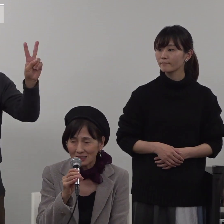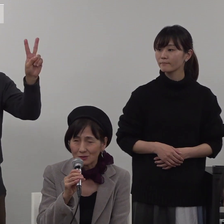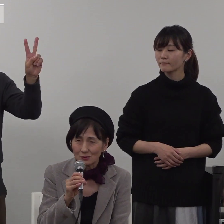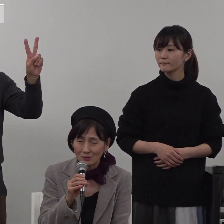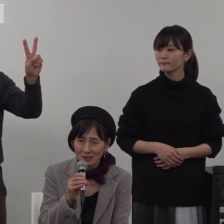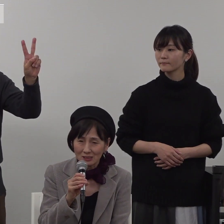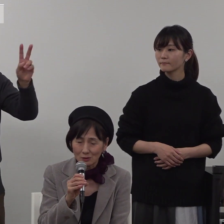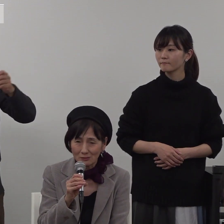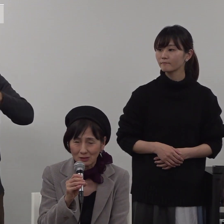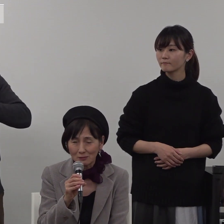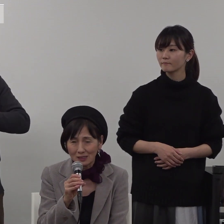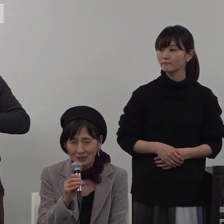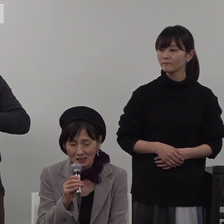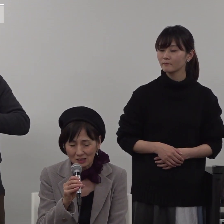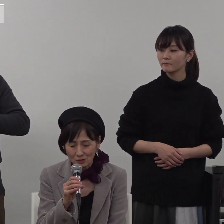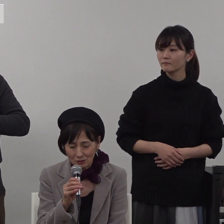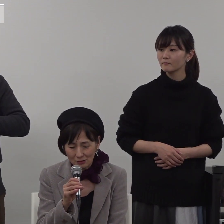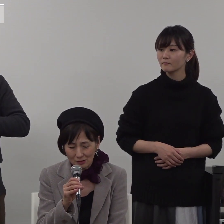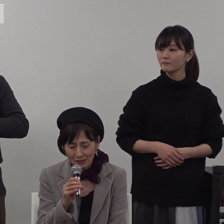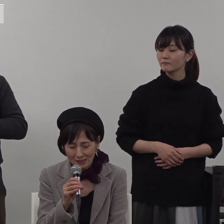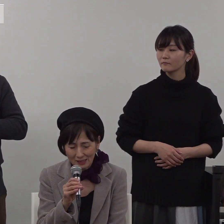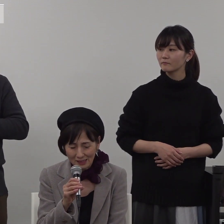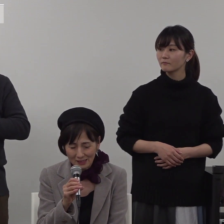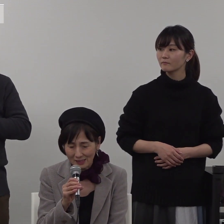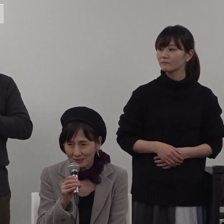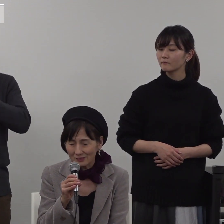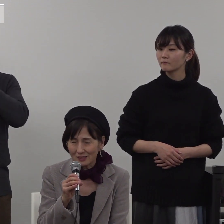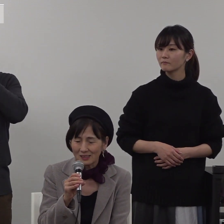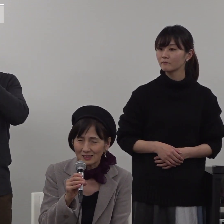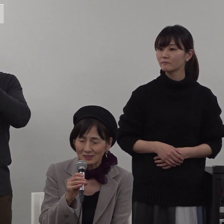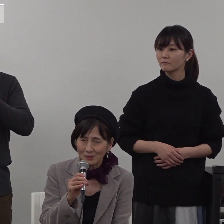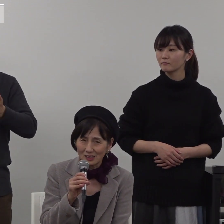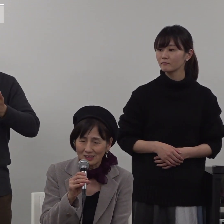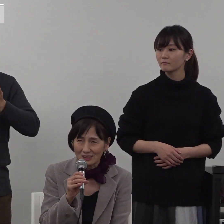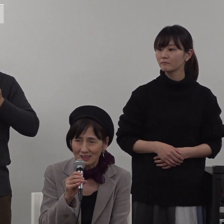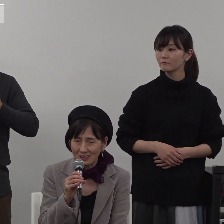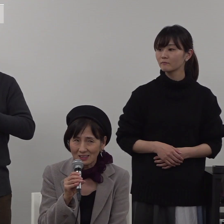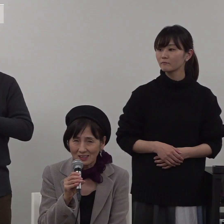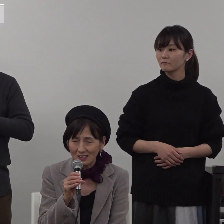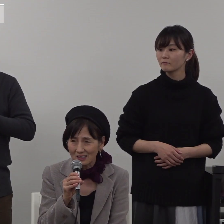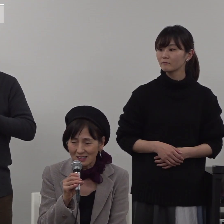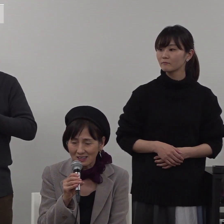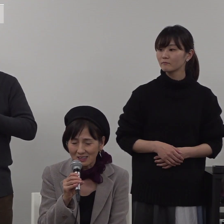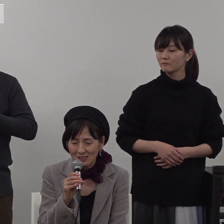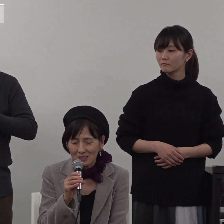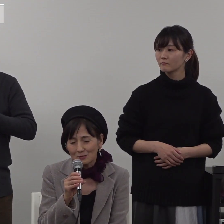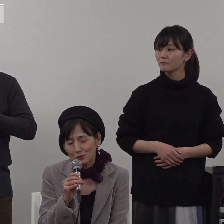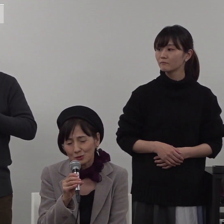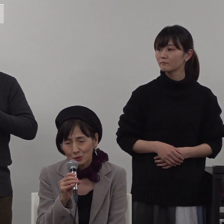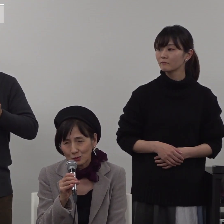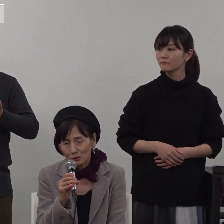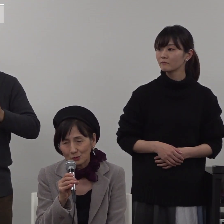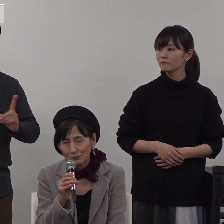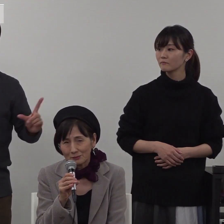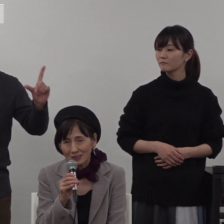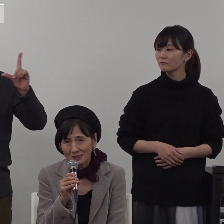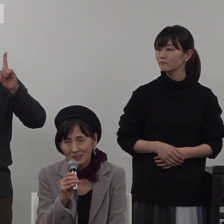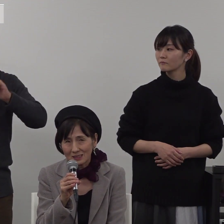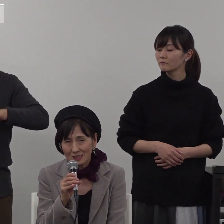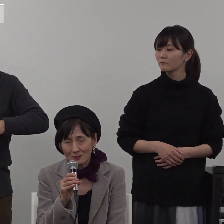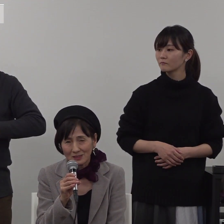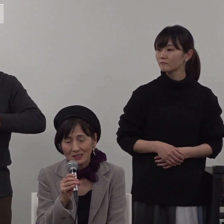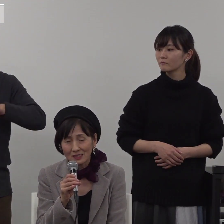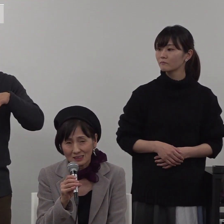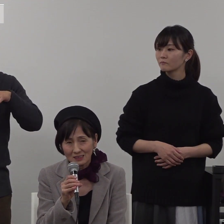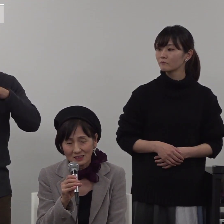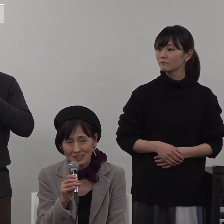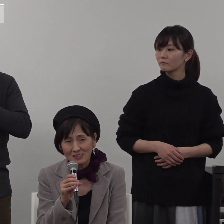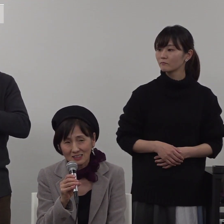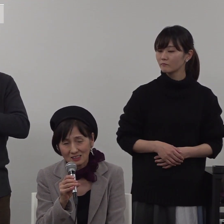やっぱり私の目の前に絵かきの中で育ってきたからかもう皆さんが見えない原子